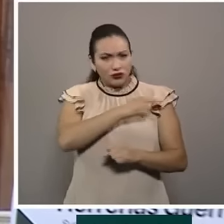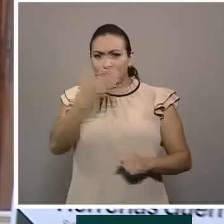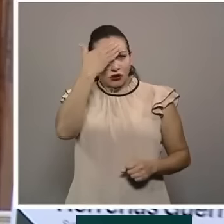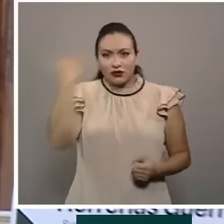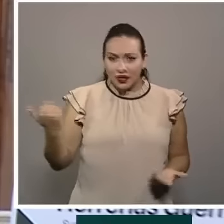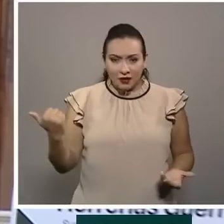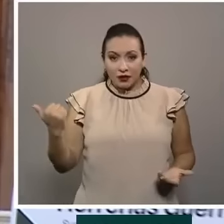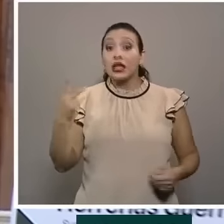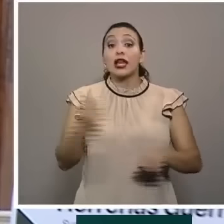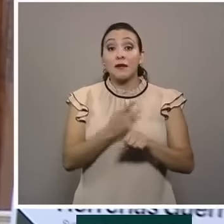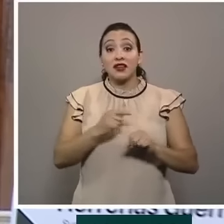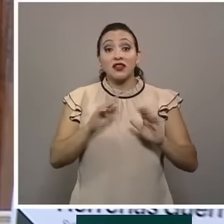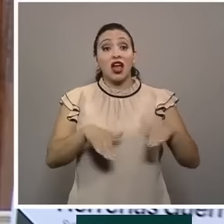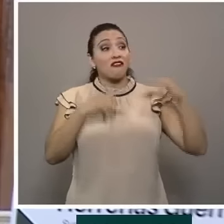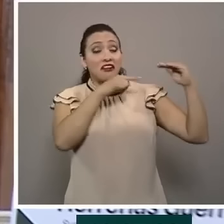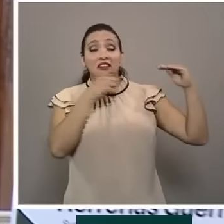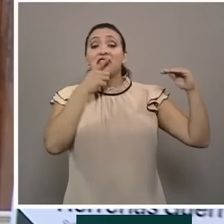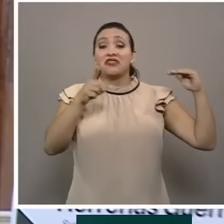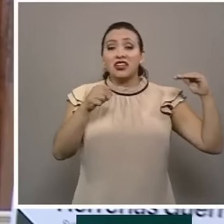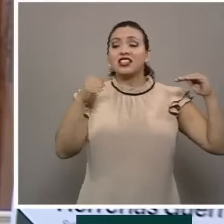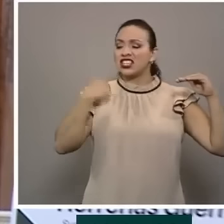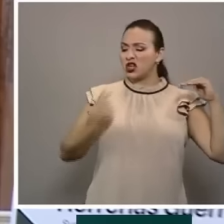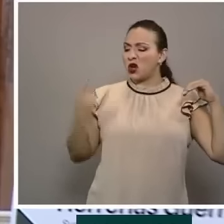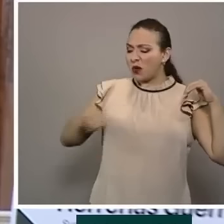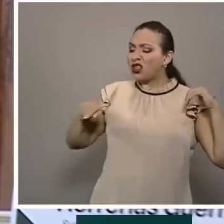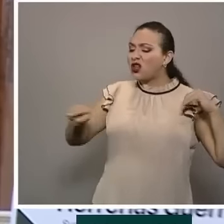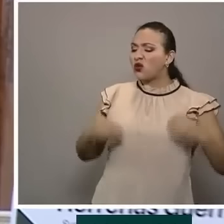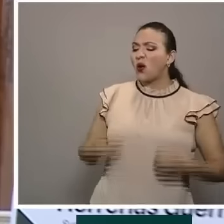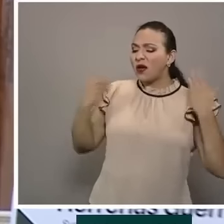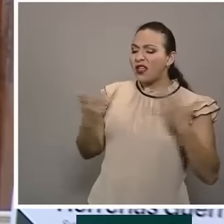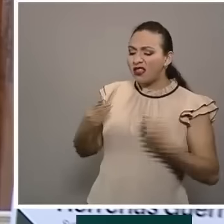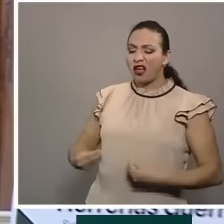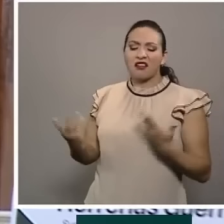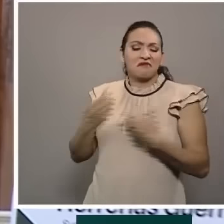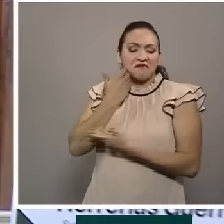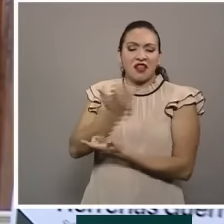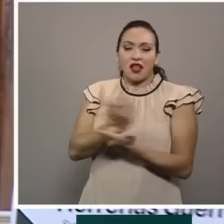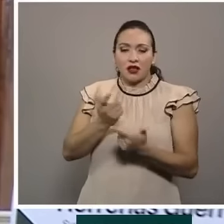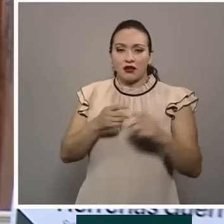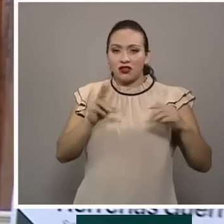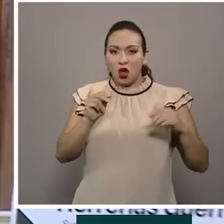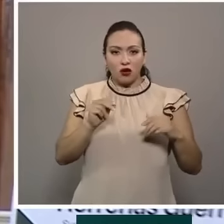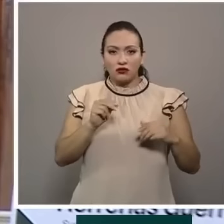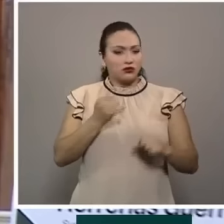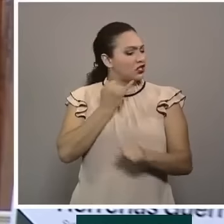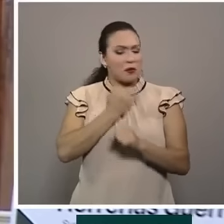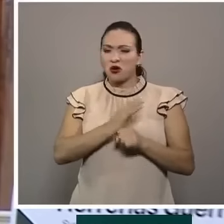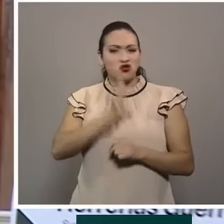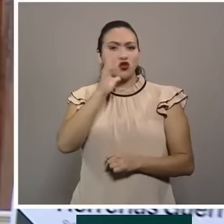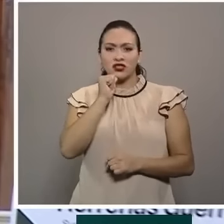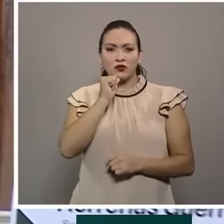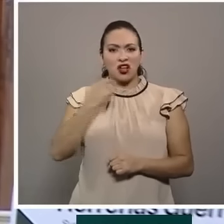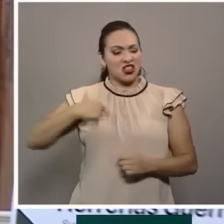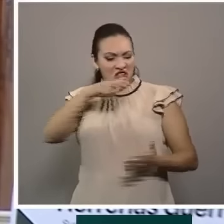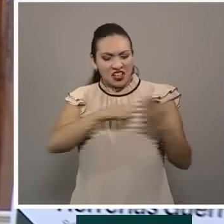se les diga qué hacer y cómo vivir su vida. Eso es inaceptable. Debemos corregirlo. La justicia